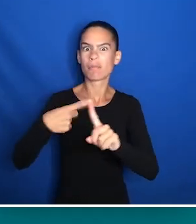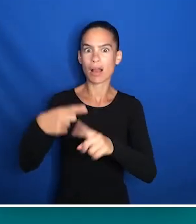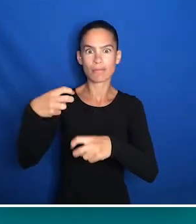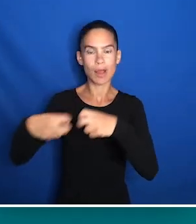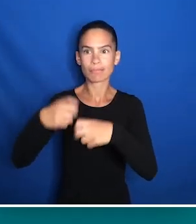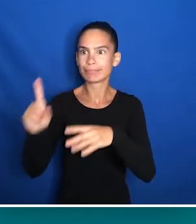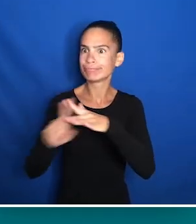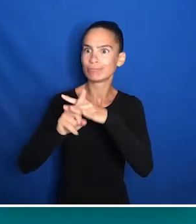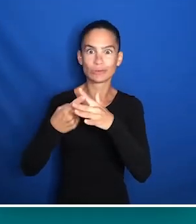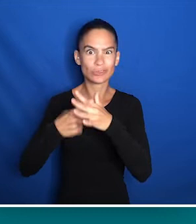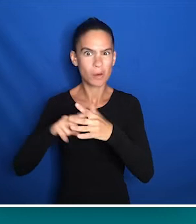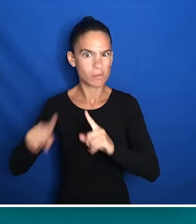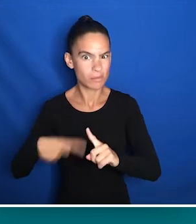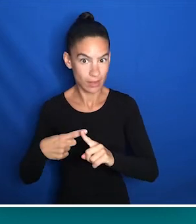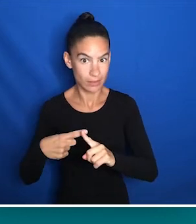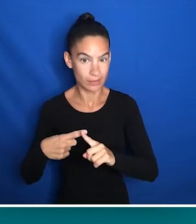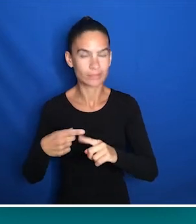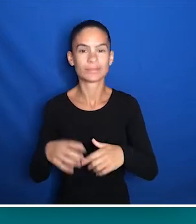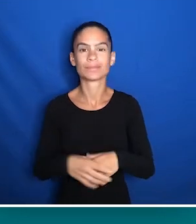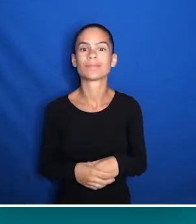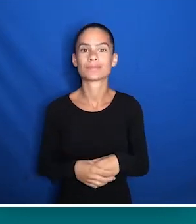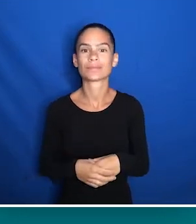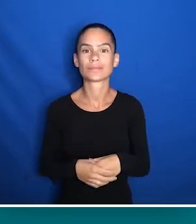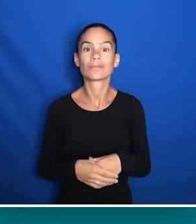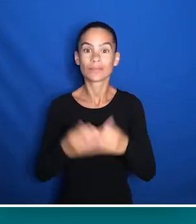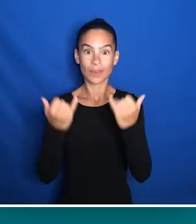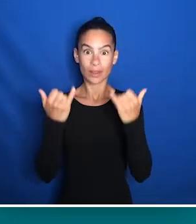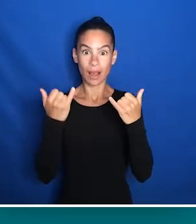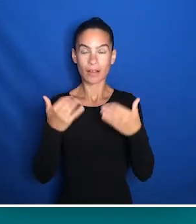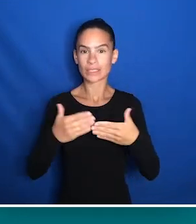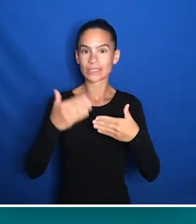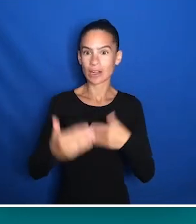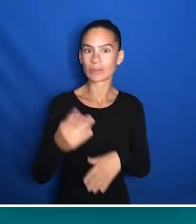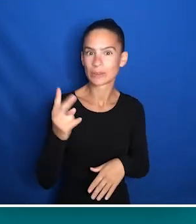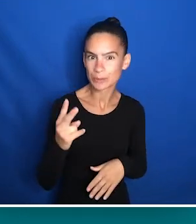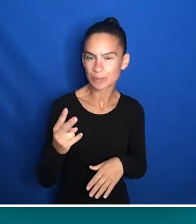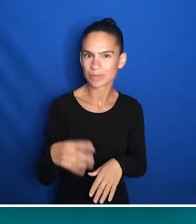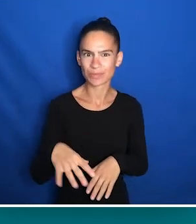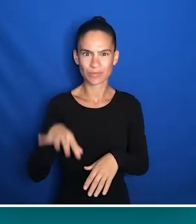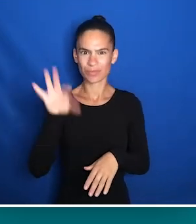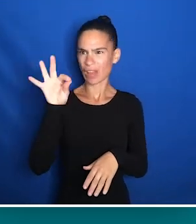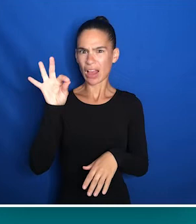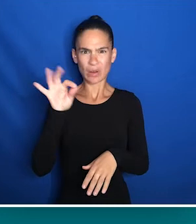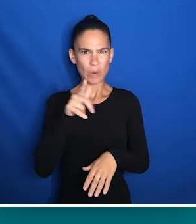como cuándo comenzó el problema. [Descripción de Audio] [Narrador] Ahora al paso dos,